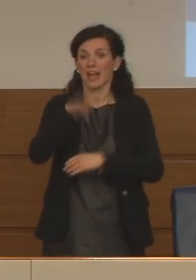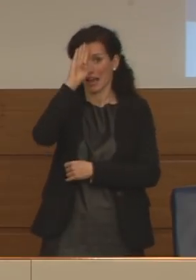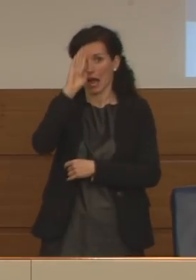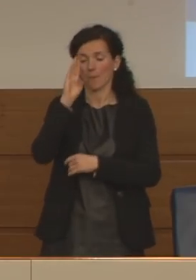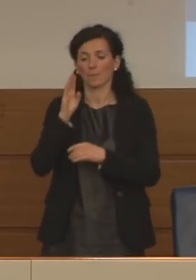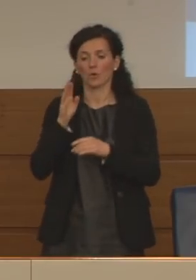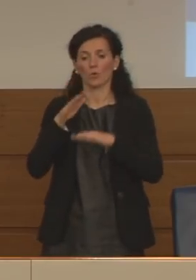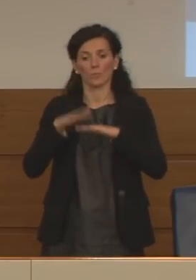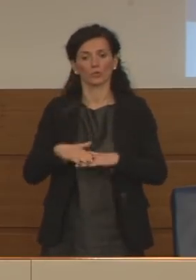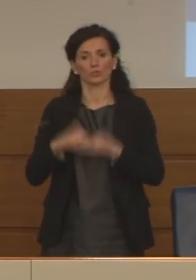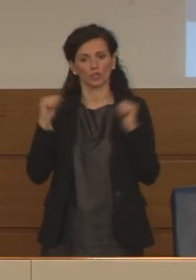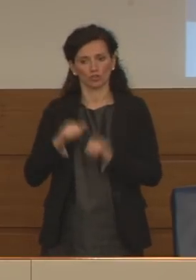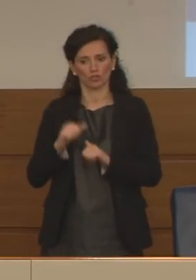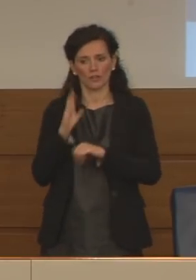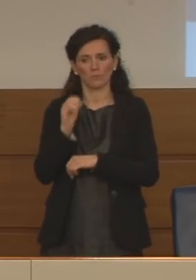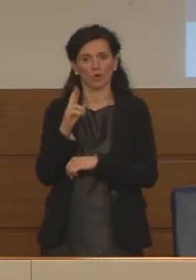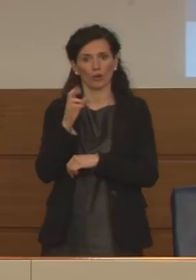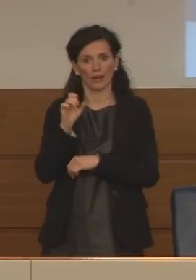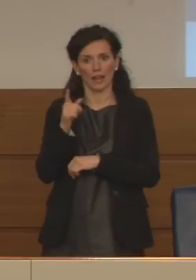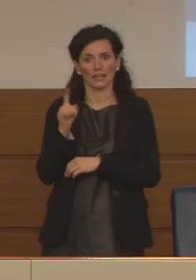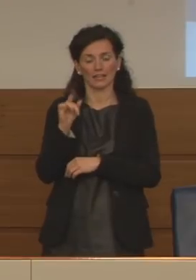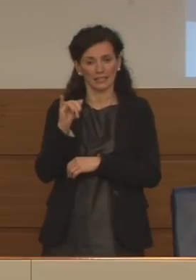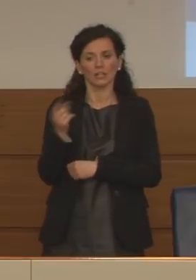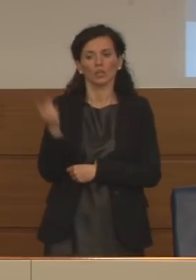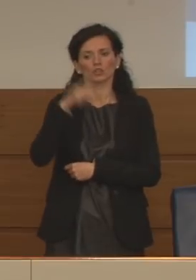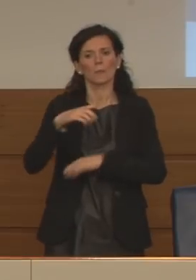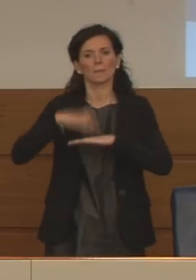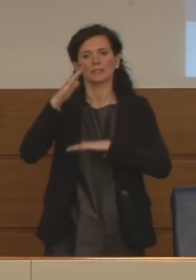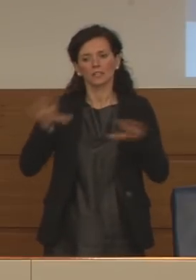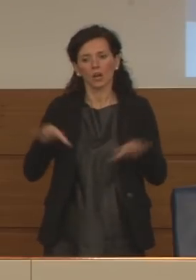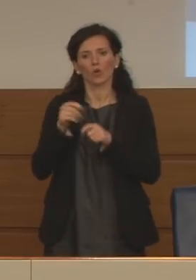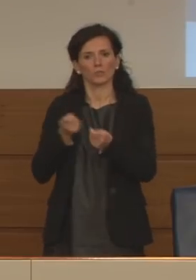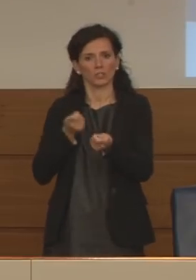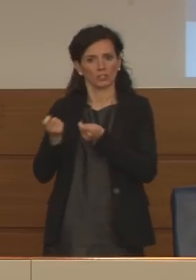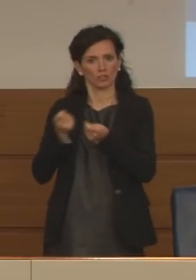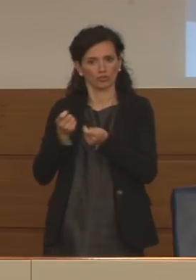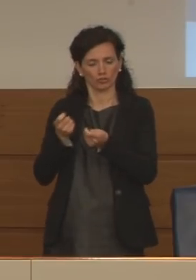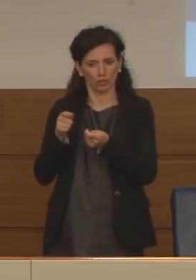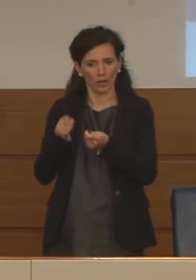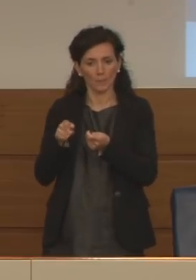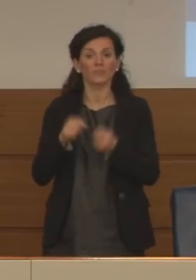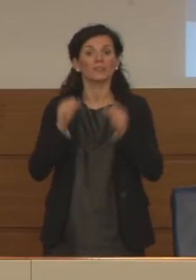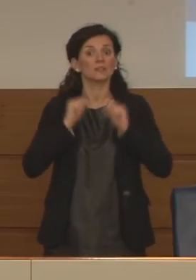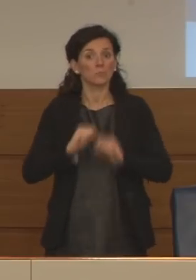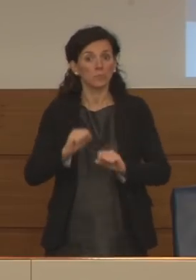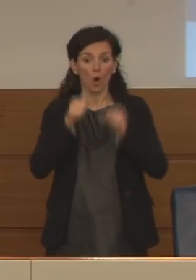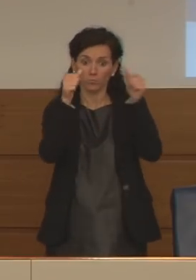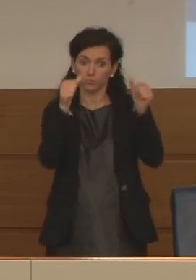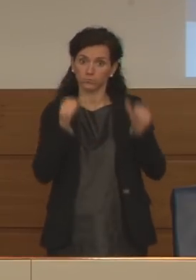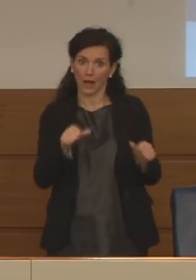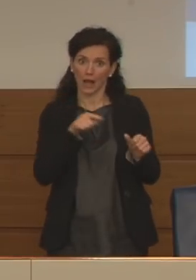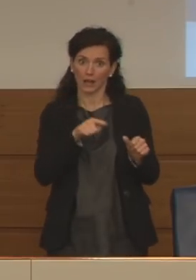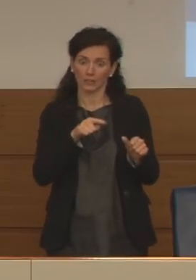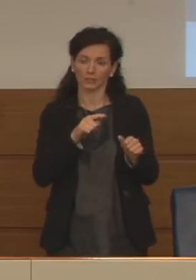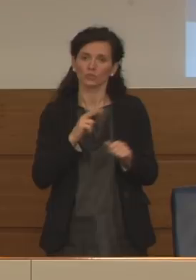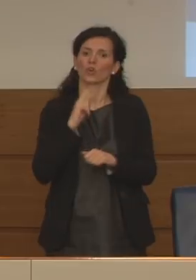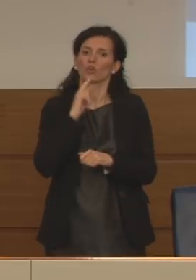coordinerà da domani mattina. Si può rispondere al bando. E' un bando per 300